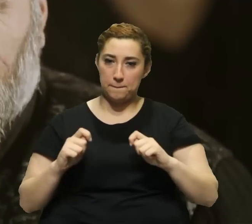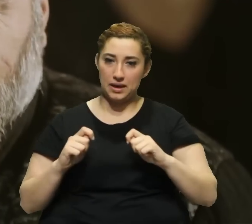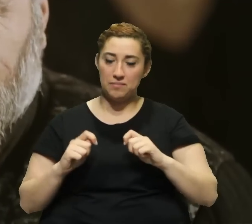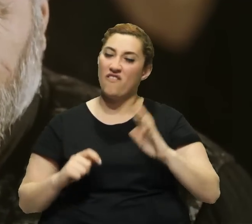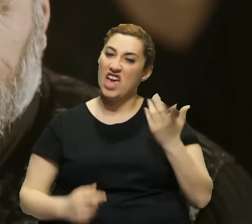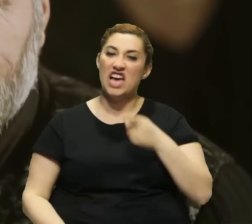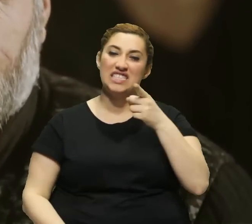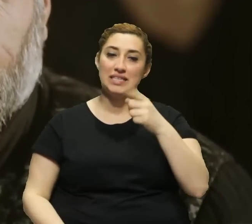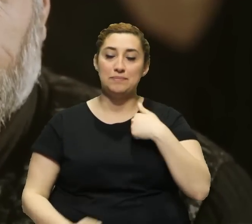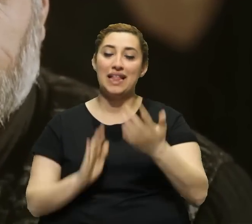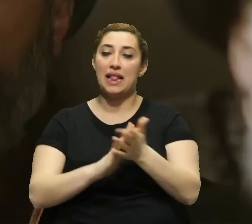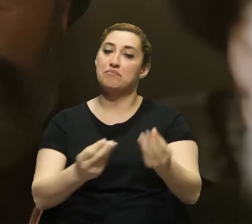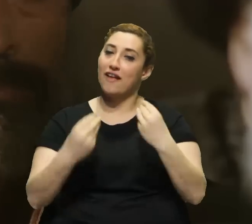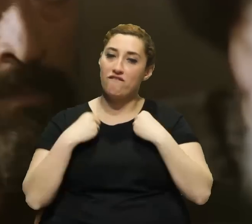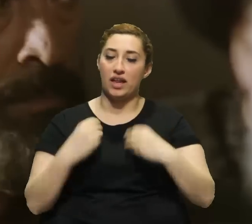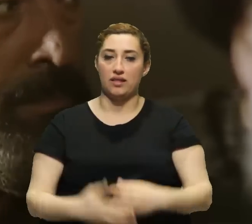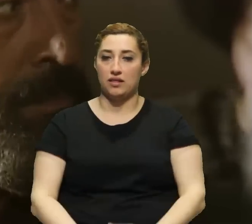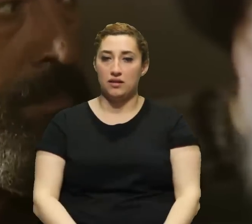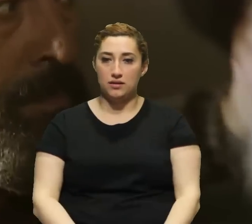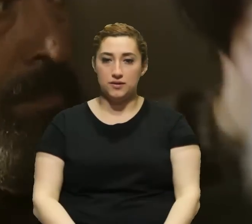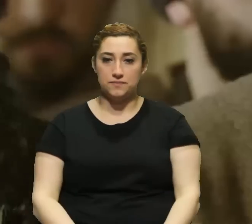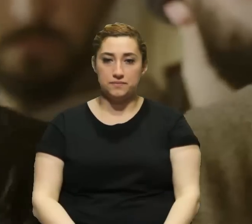Ya da siz teslim edin.